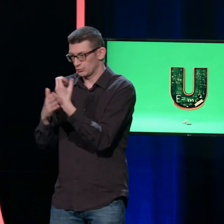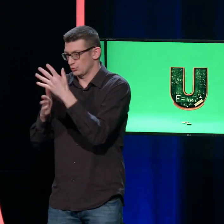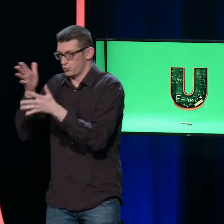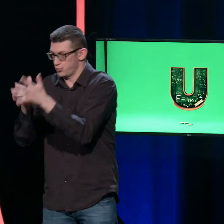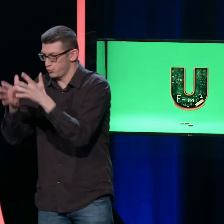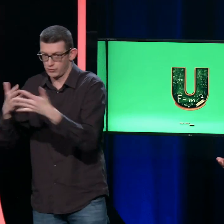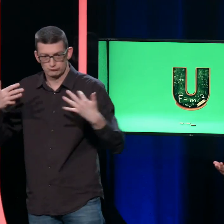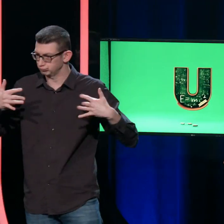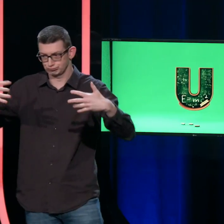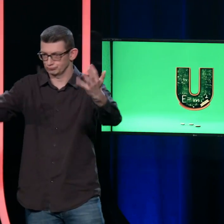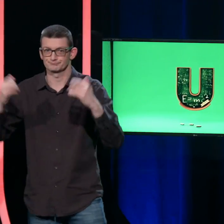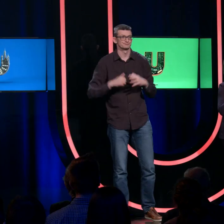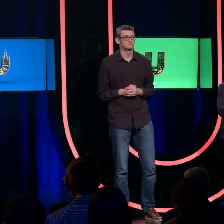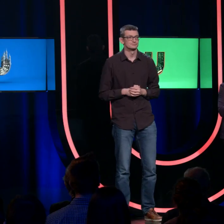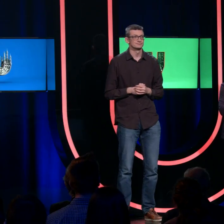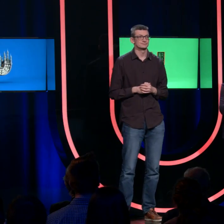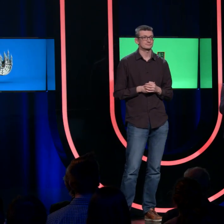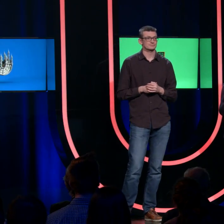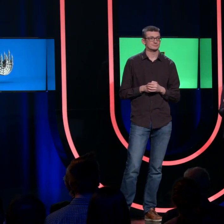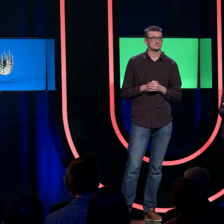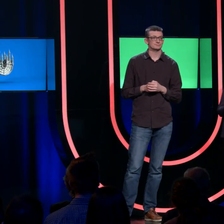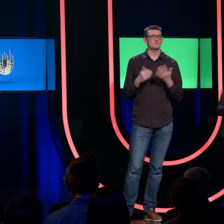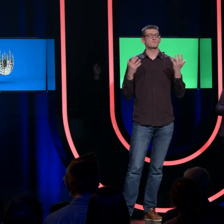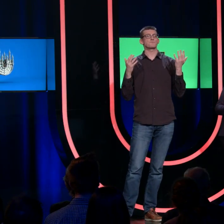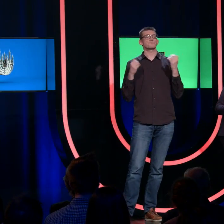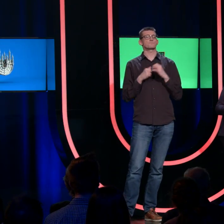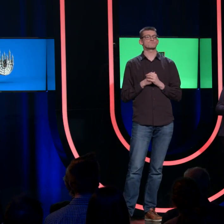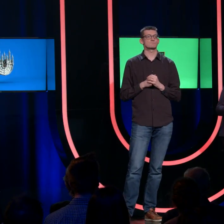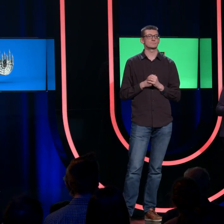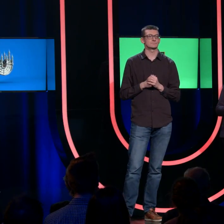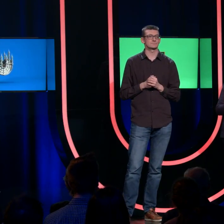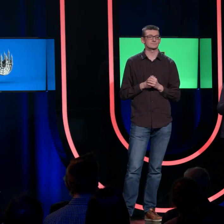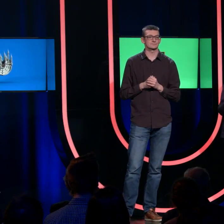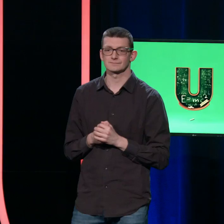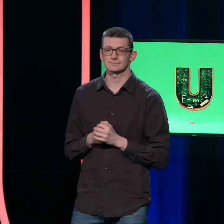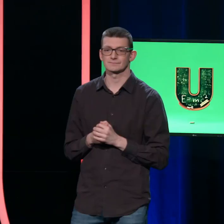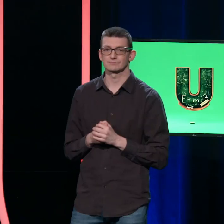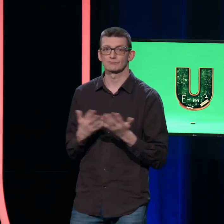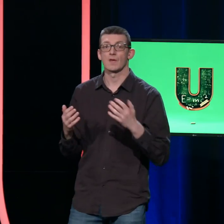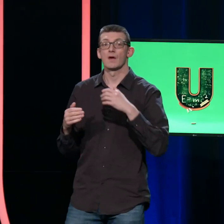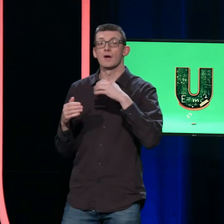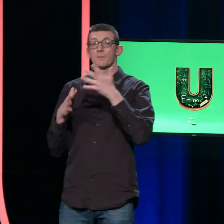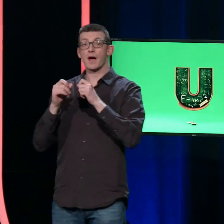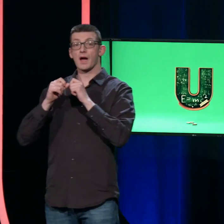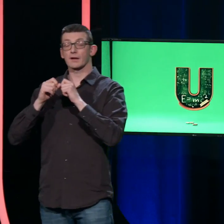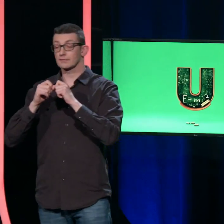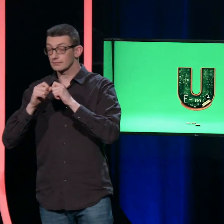Zoals nieuwe woorden door verschillende mensen kunnen worden bedacht en op verschillende manieren verspreid,